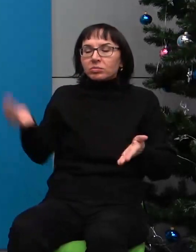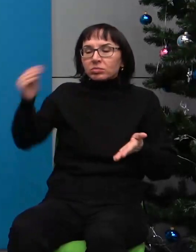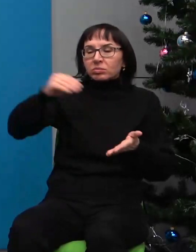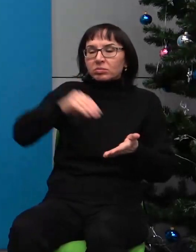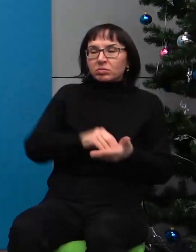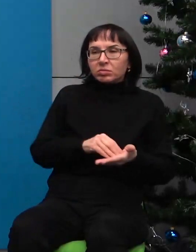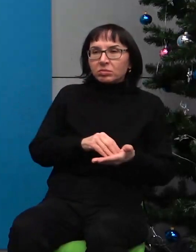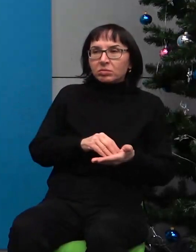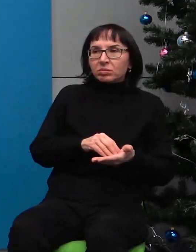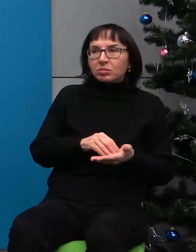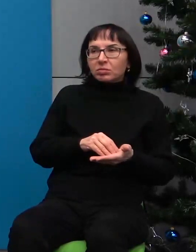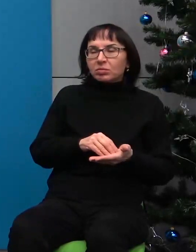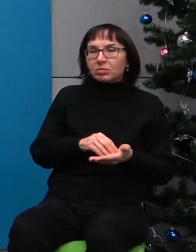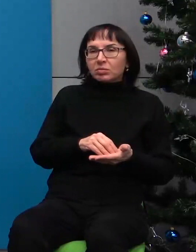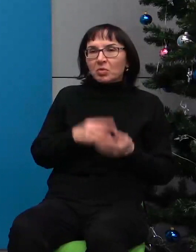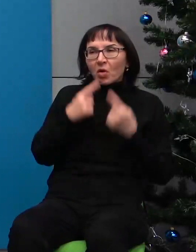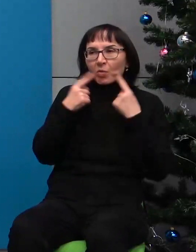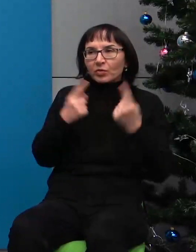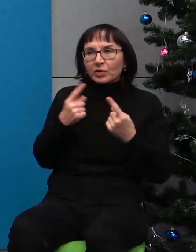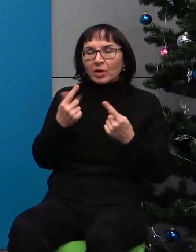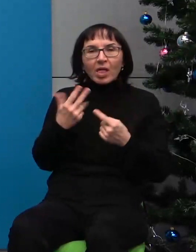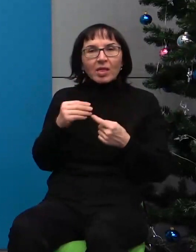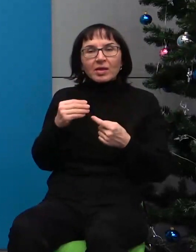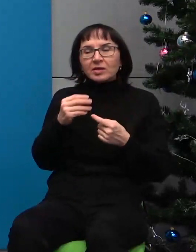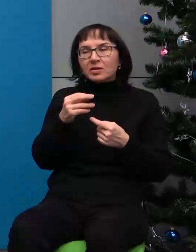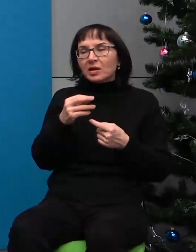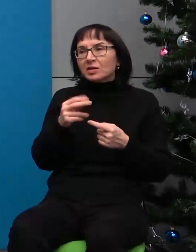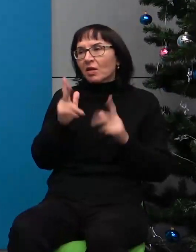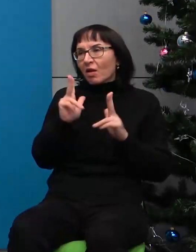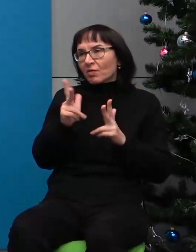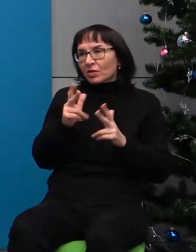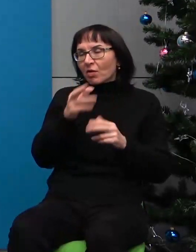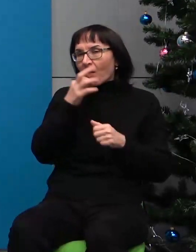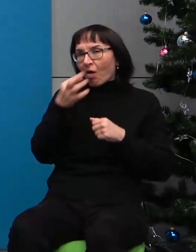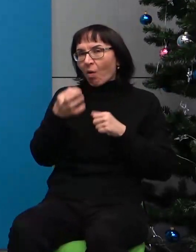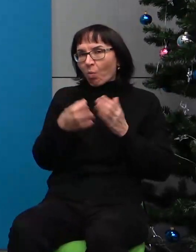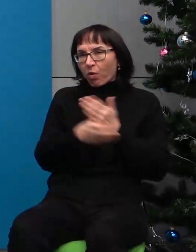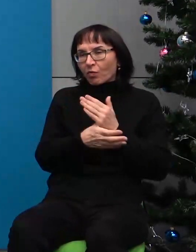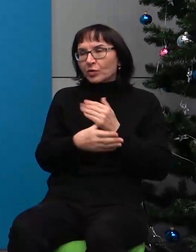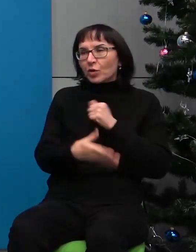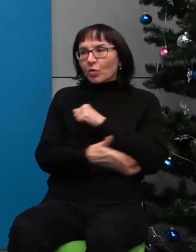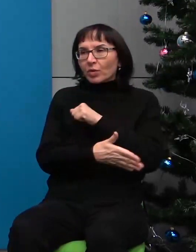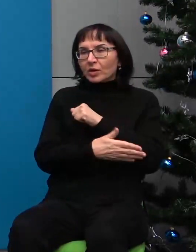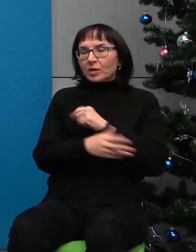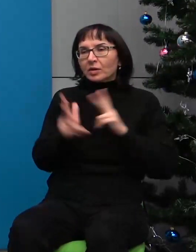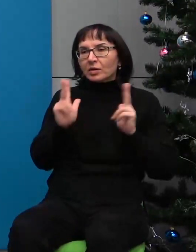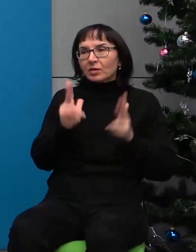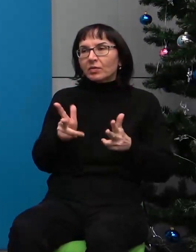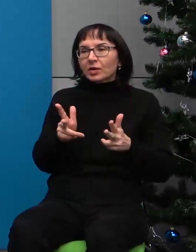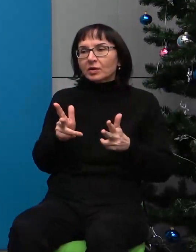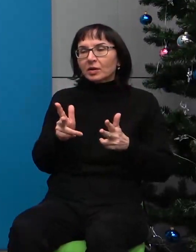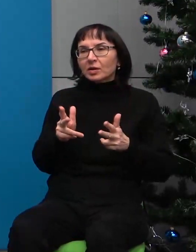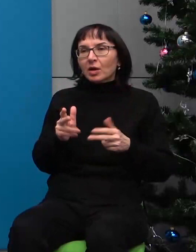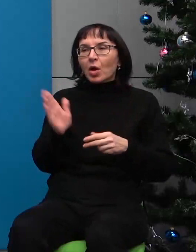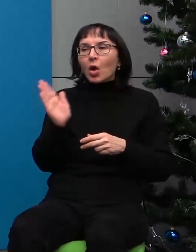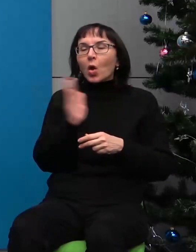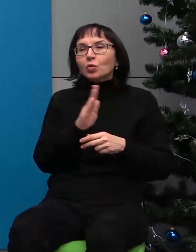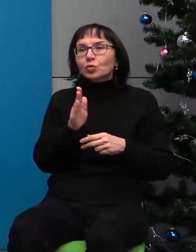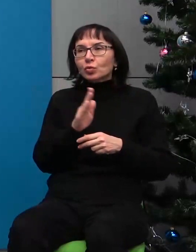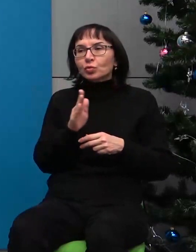Dlatego to jest powieść na faktach, nie biografia. Otóż Bruno Schulz miał za zadanie w tym domu Landaua, który do dzisiaj ten dom stoi.